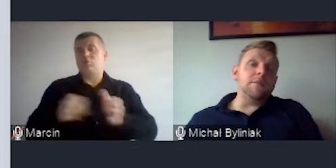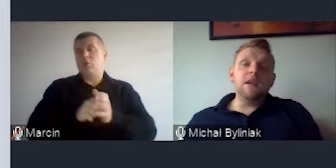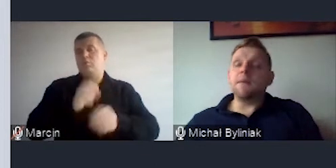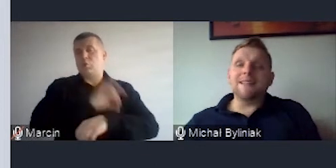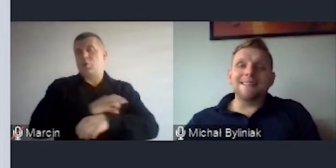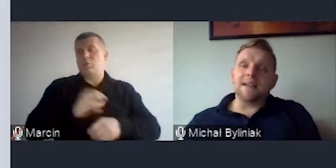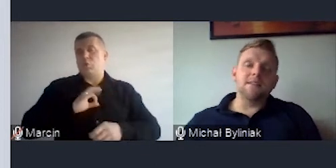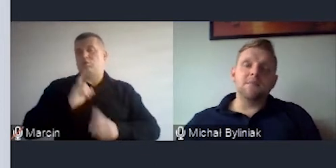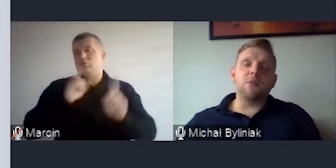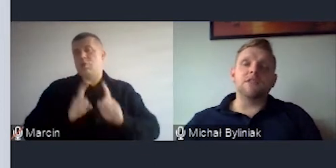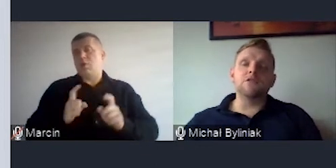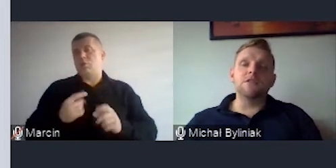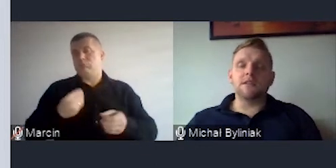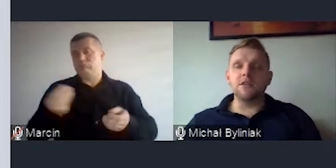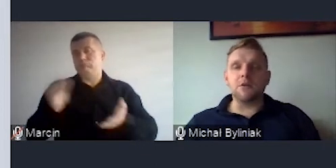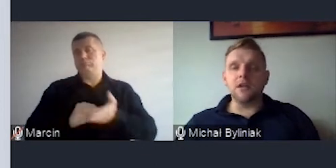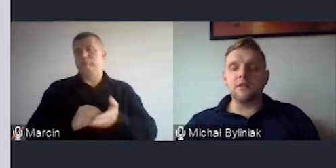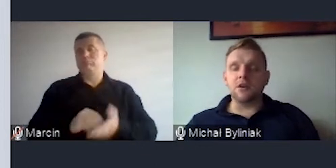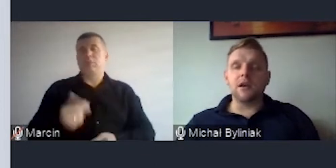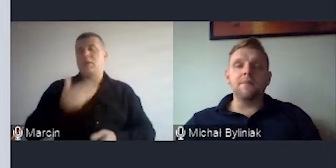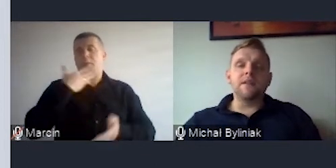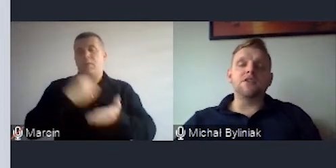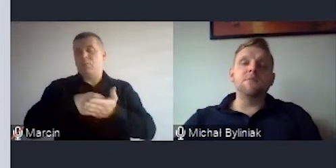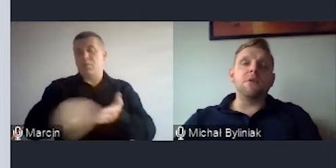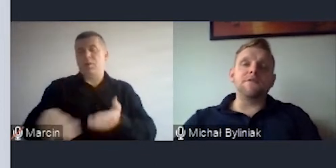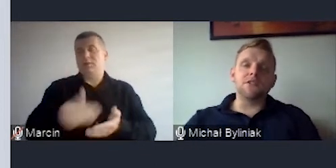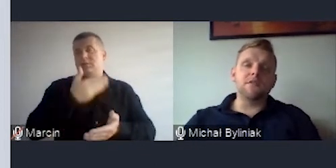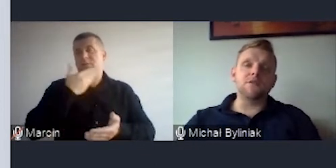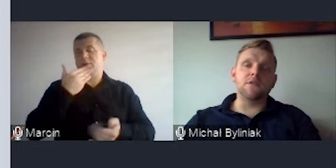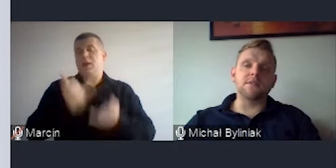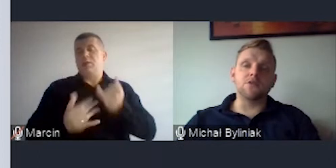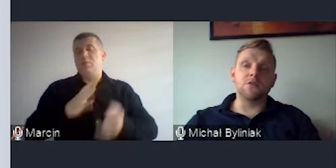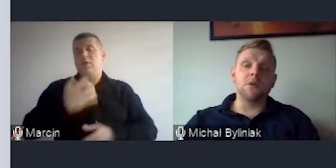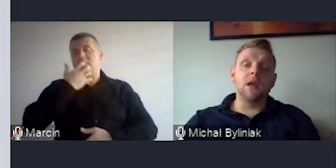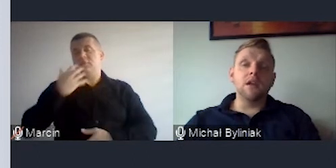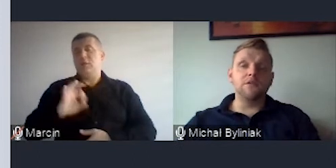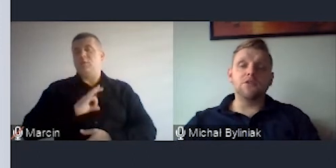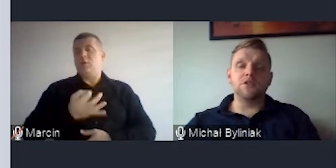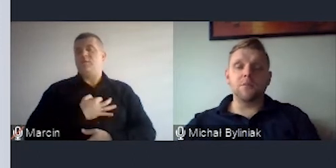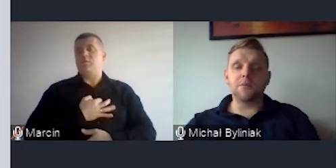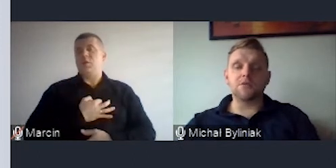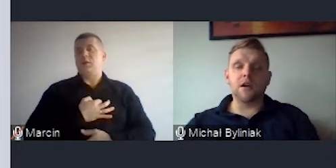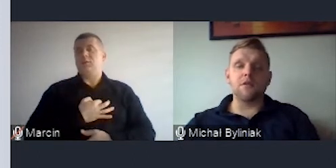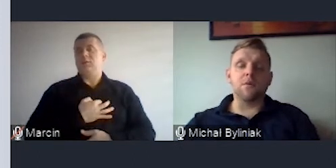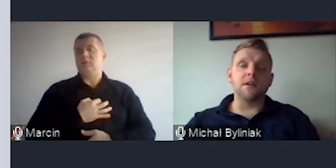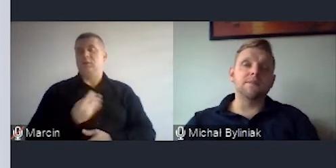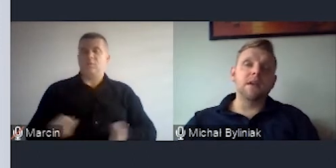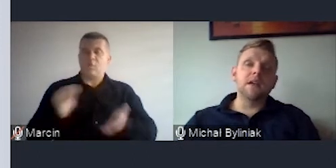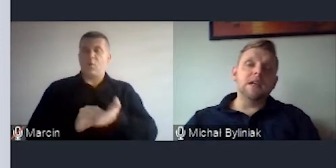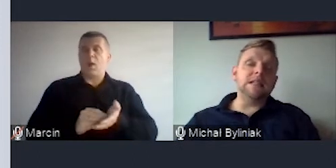Tam nie ma transakcji, nie ma płatności za tę działkę, jeżeli była wcześniej waszą własnością i wnosicie ją po prostu jako wkład.